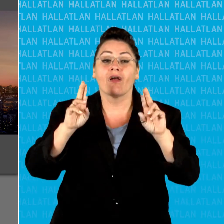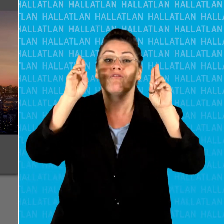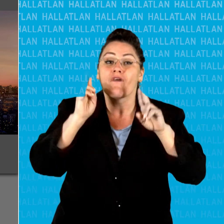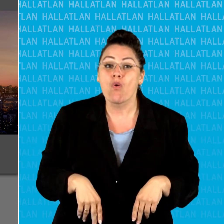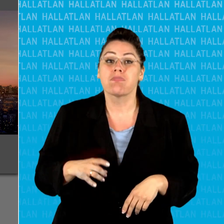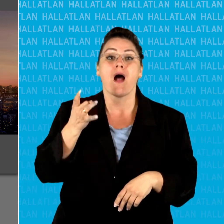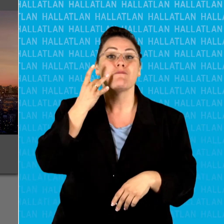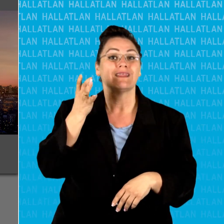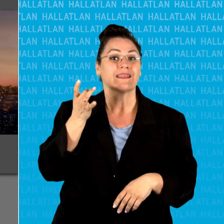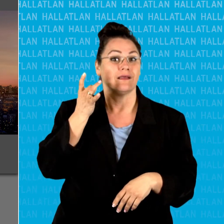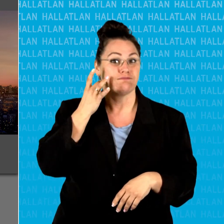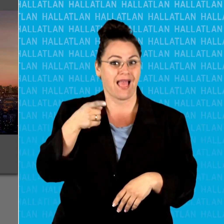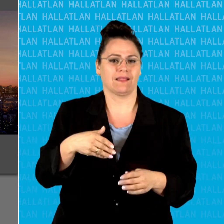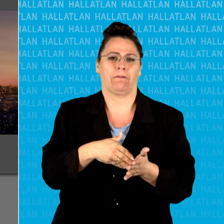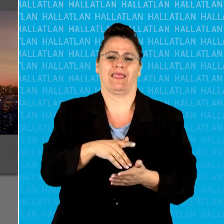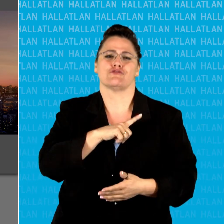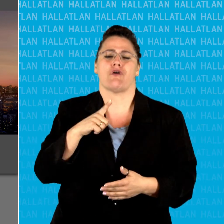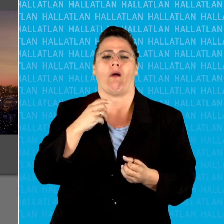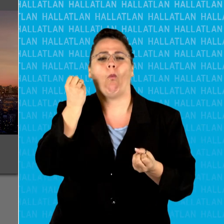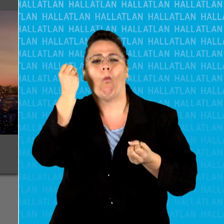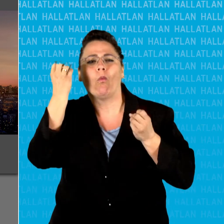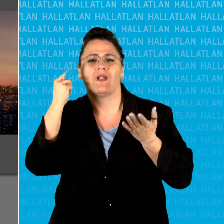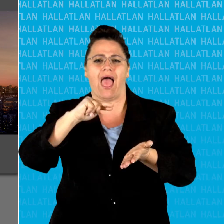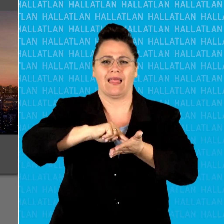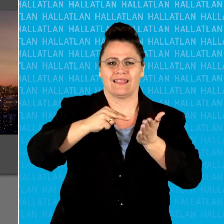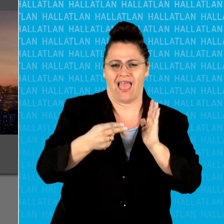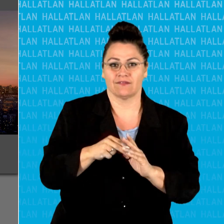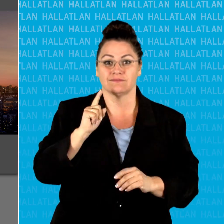A Big Bend egyelőre csak egy ötlet,